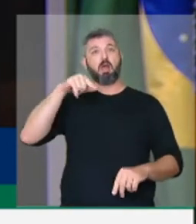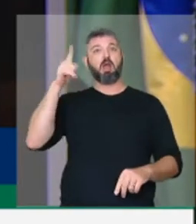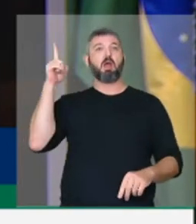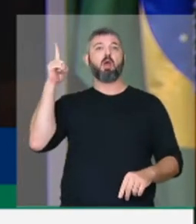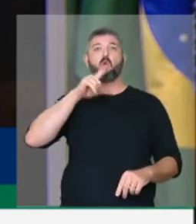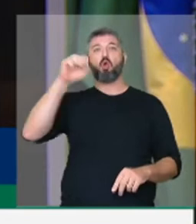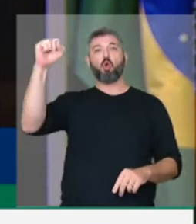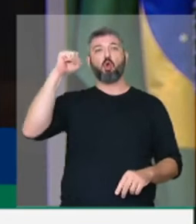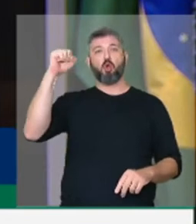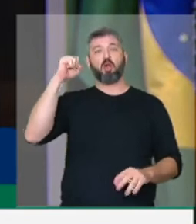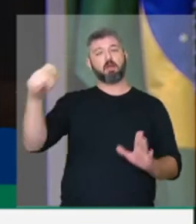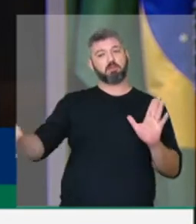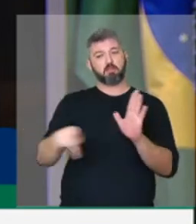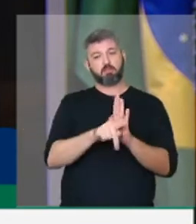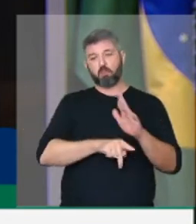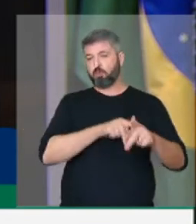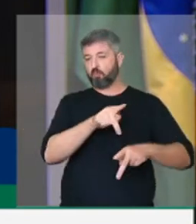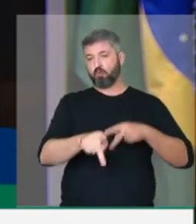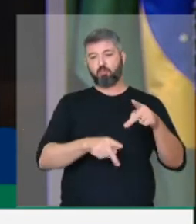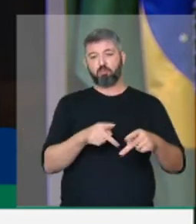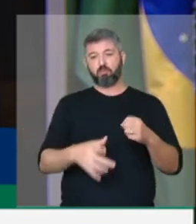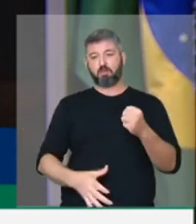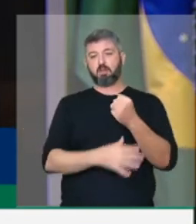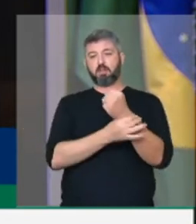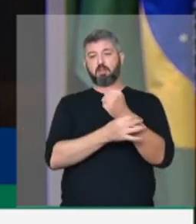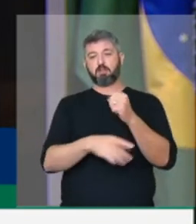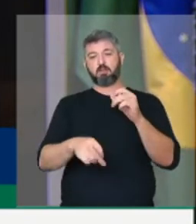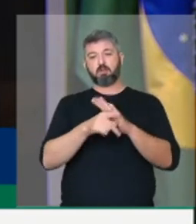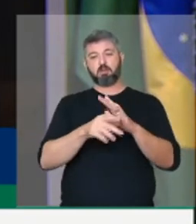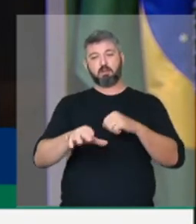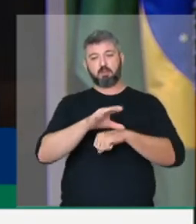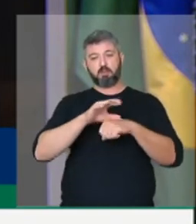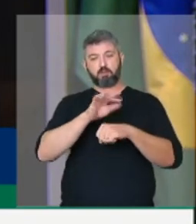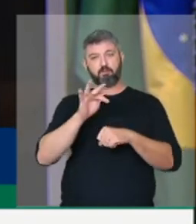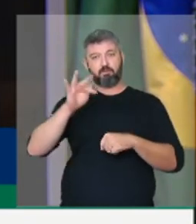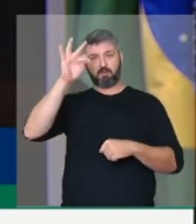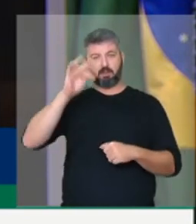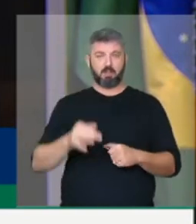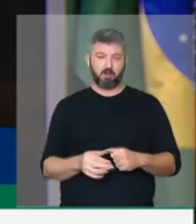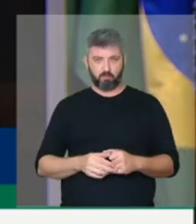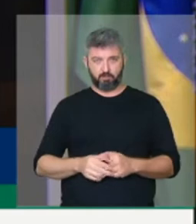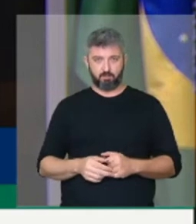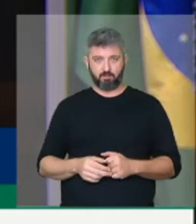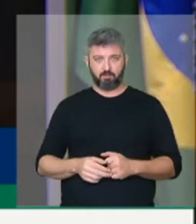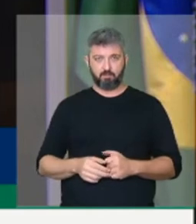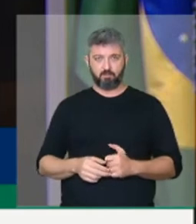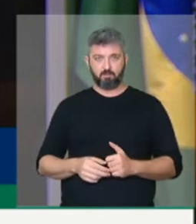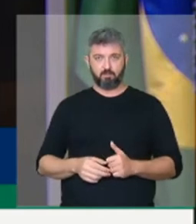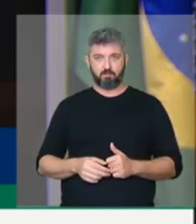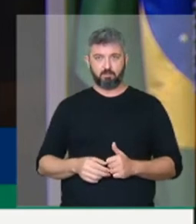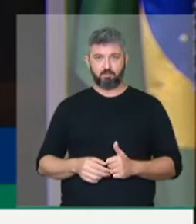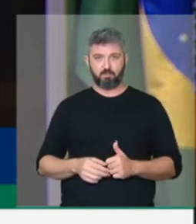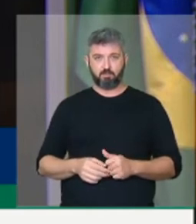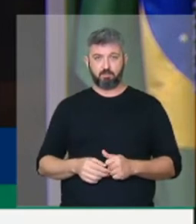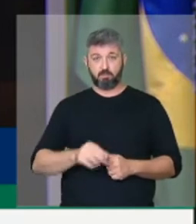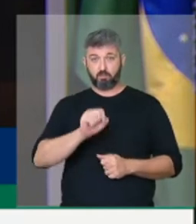QUE É UMA CONQUISTA DO POVO BRASILEIRO GARANTIDO PELA CONSTITUIÇÃO FEDERAL DE 1988. O SUS É ÚNICO SISTEMA